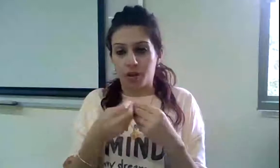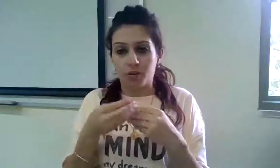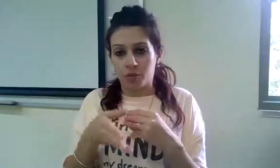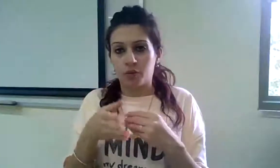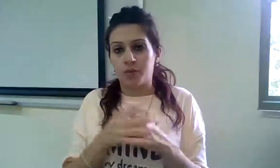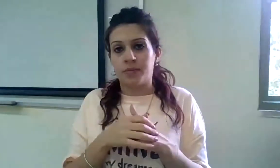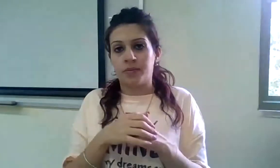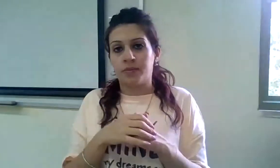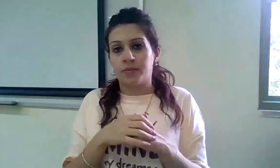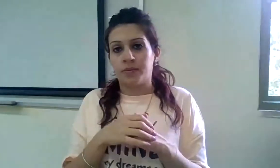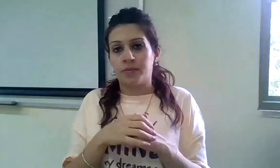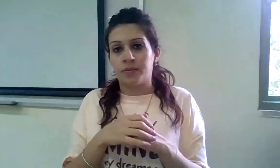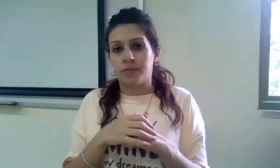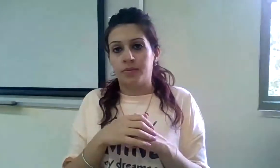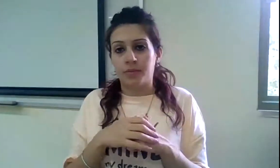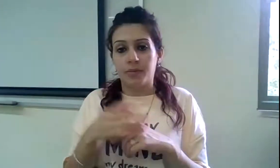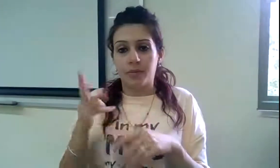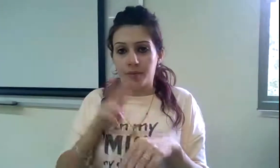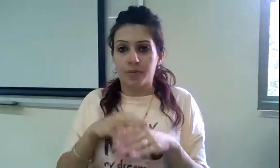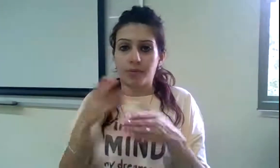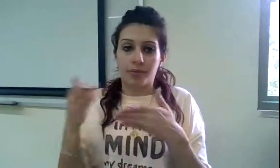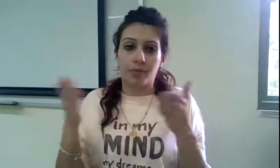أيضا أود الترحيب بإيستر سلمون